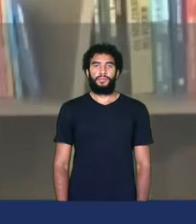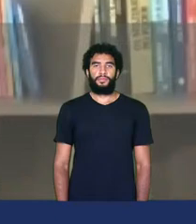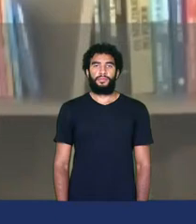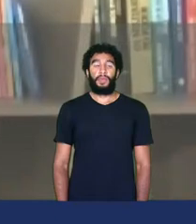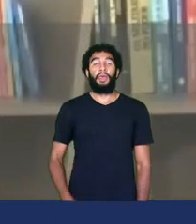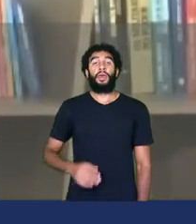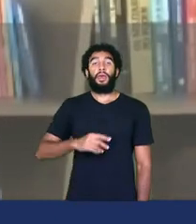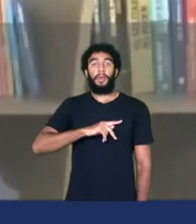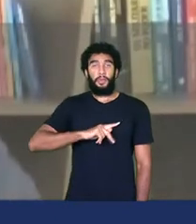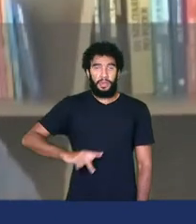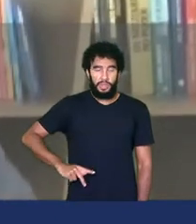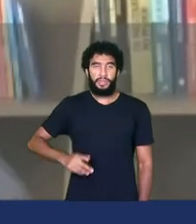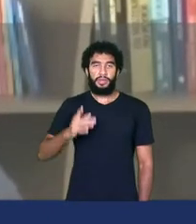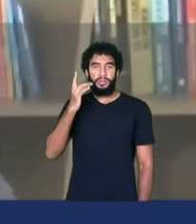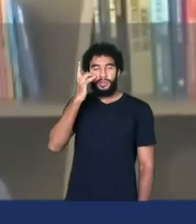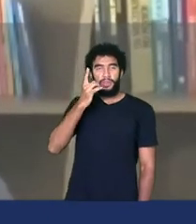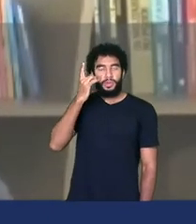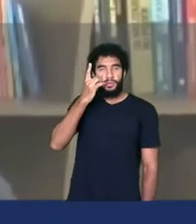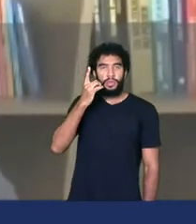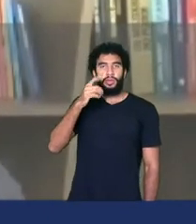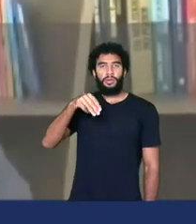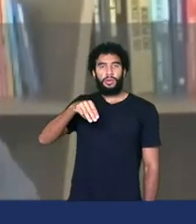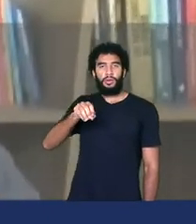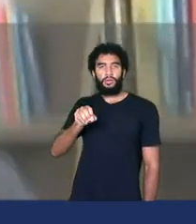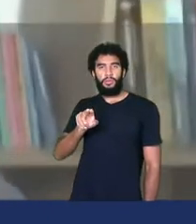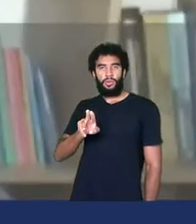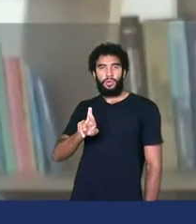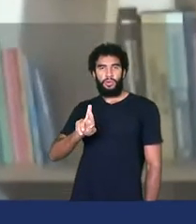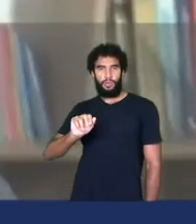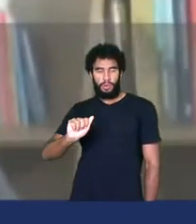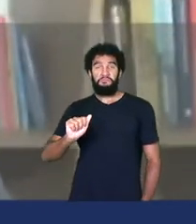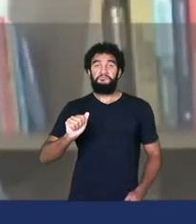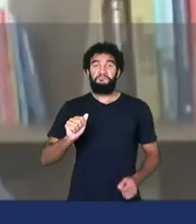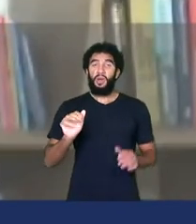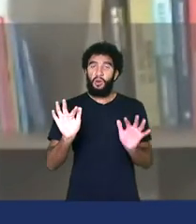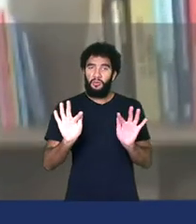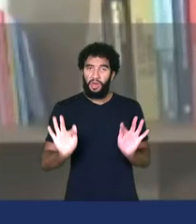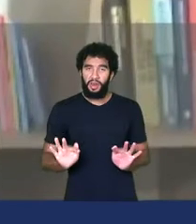ISRAEL. SENHOR PRESIDENTE, DEPUTADO CÉLIO MOURA, EU